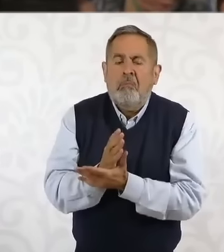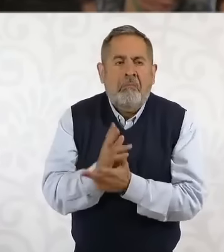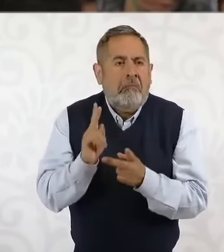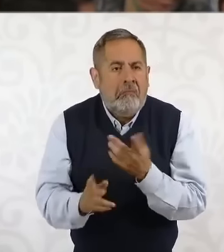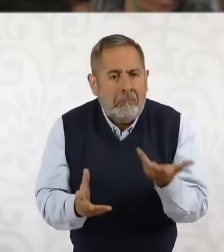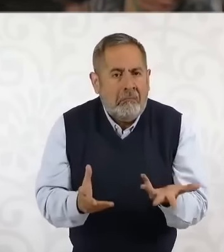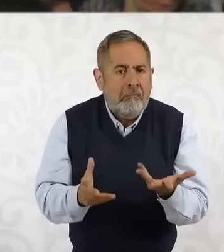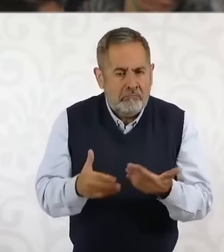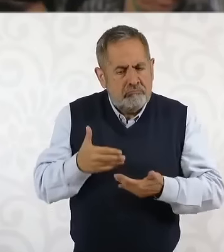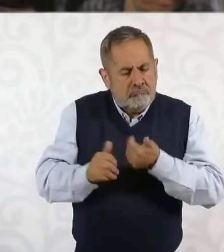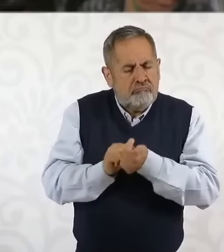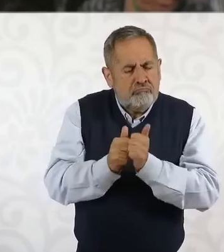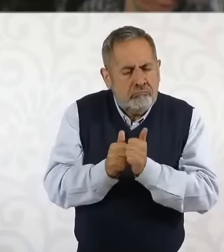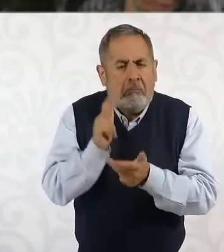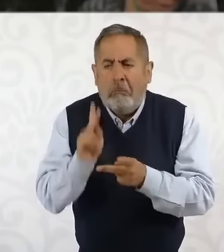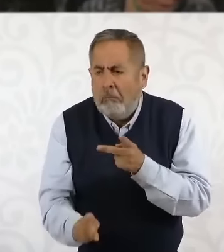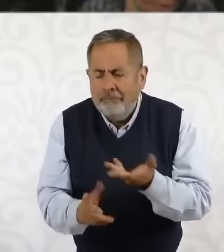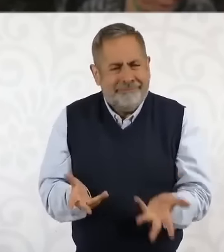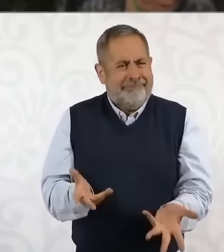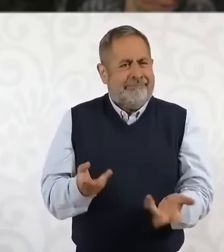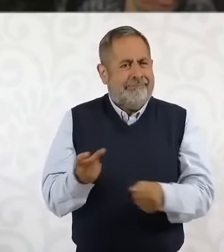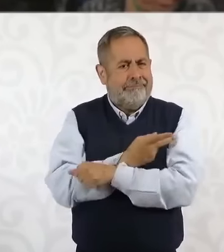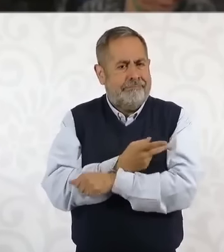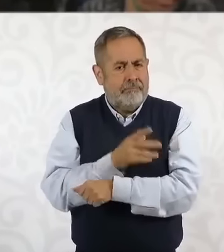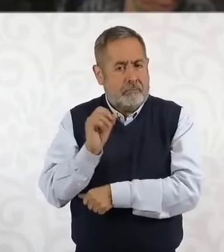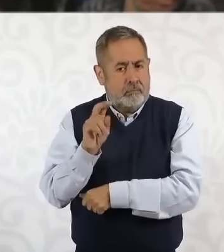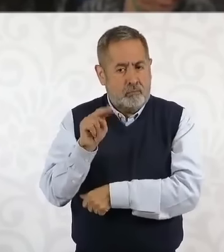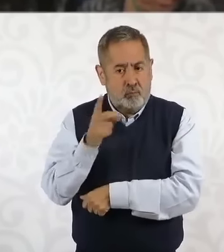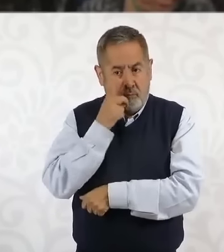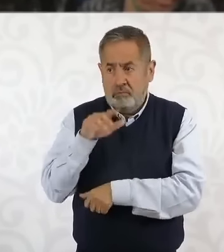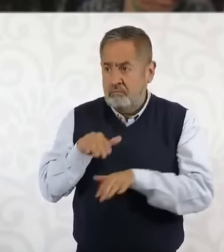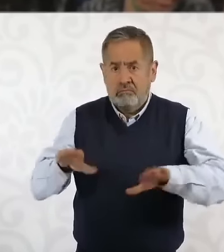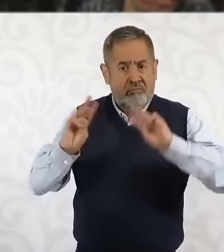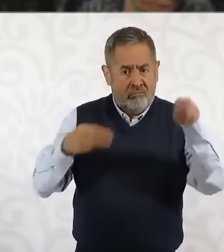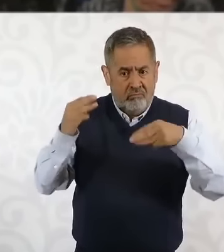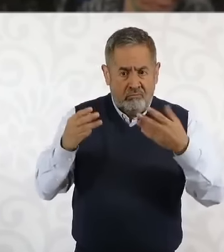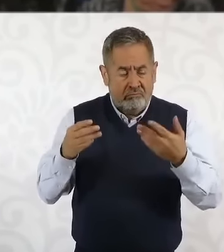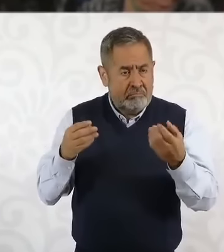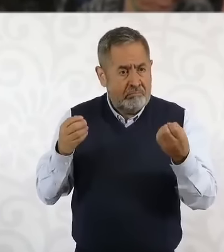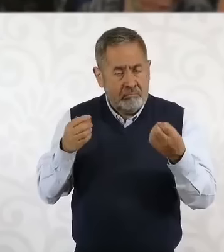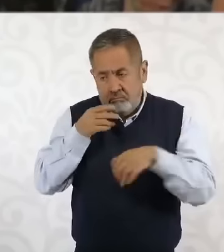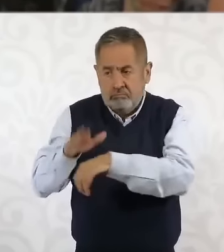usted coincide con este planteamiento, presidenta. ¿Considera que existe un retroceso global en los